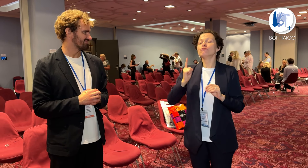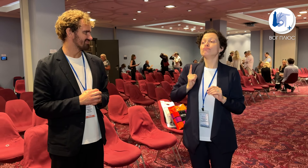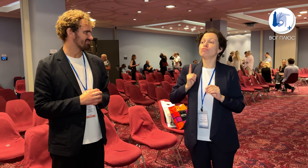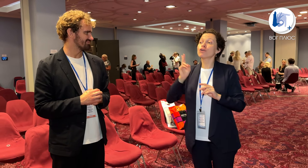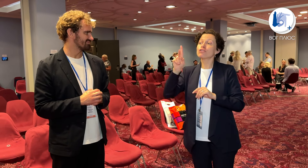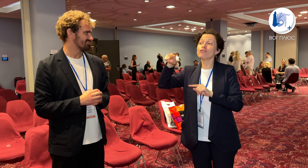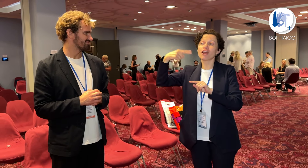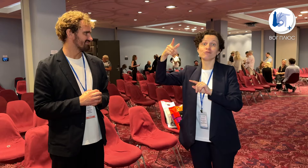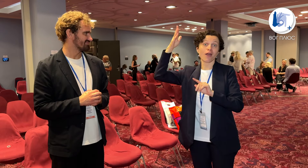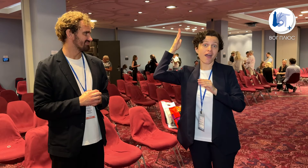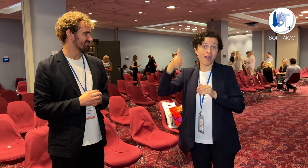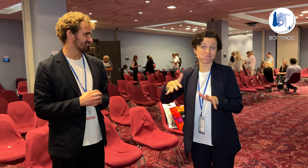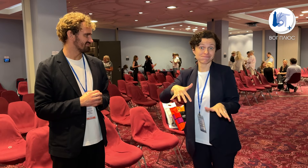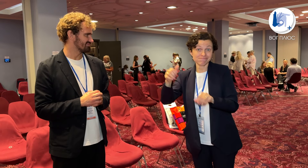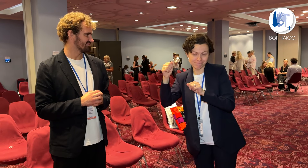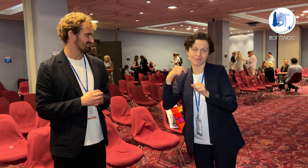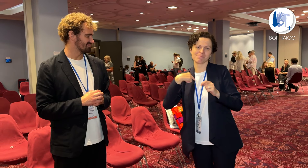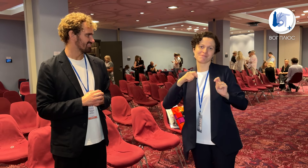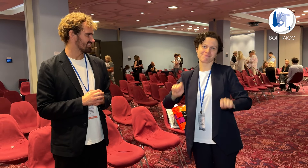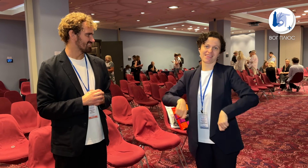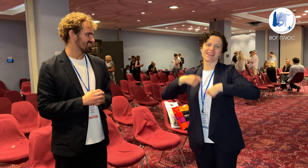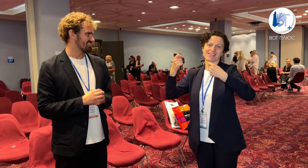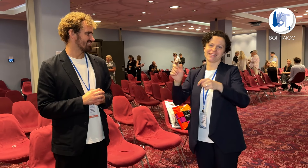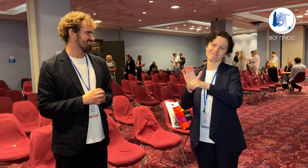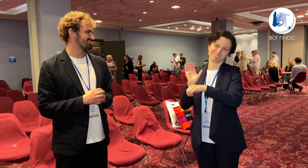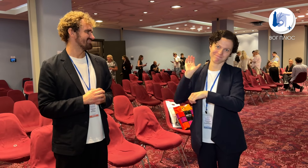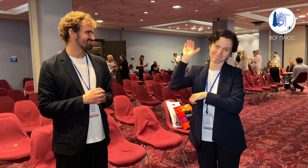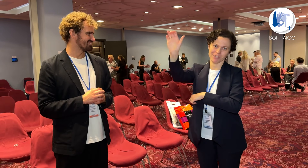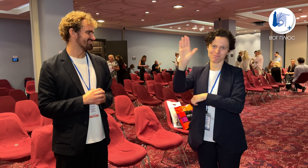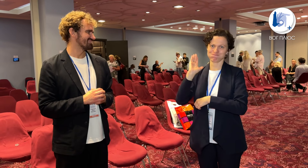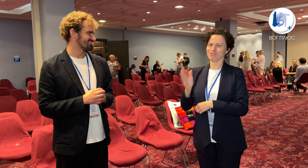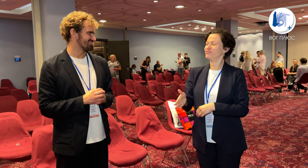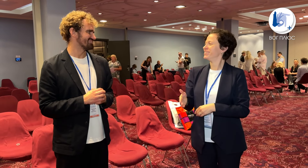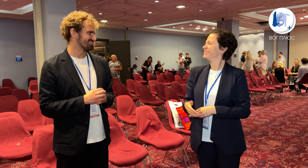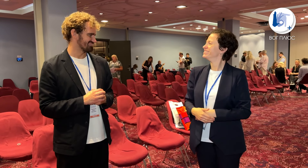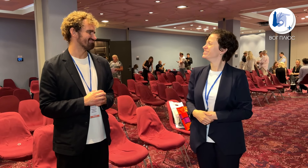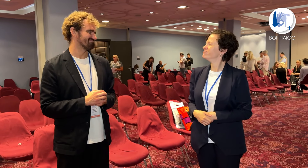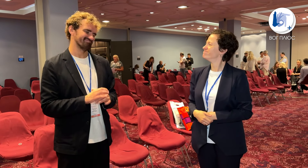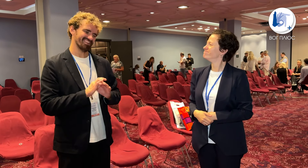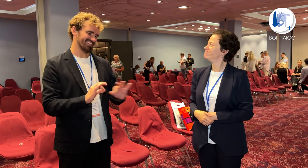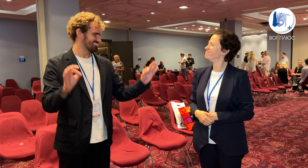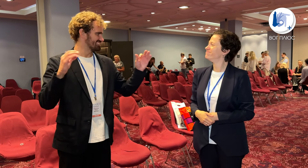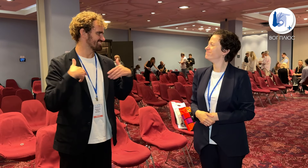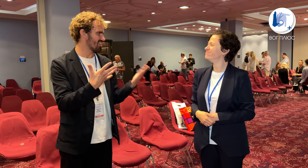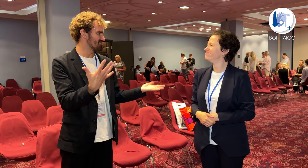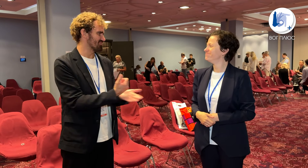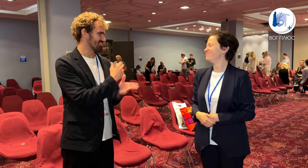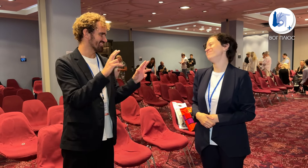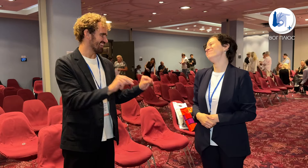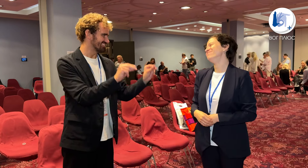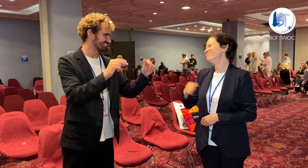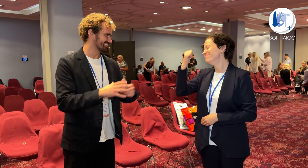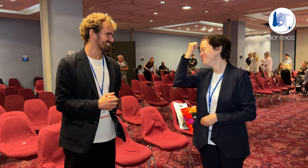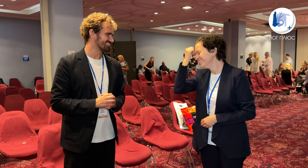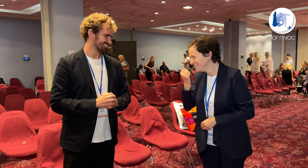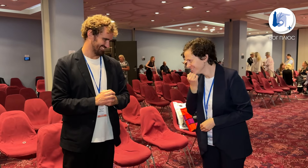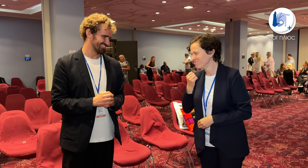и готовы ее отправить следующим организаторам форума. Отлично! Желаю успехов! Спасибо!